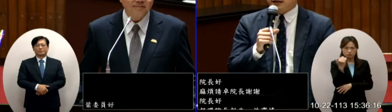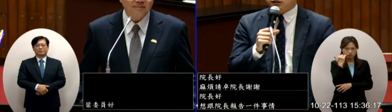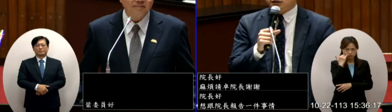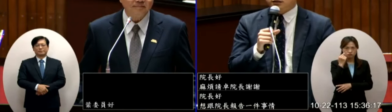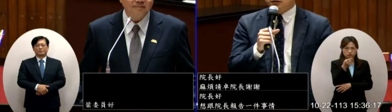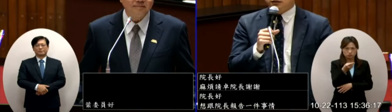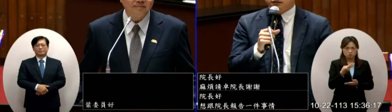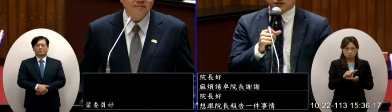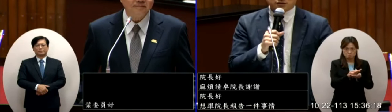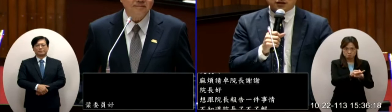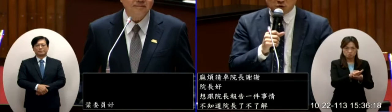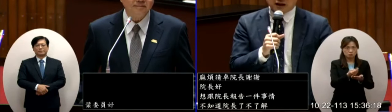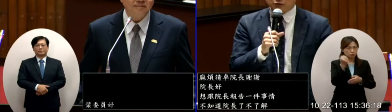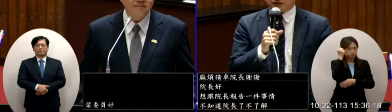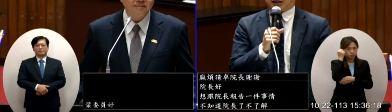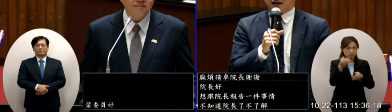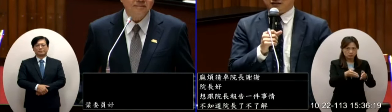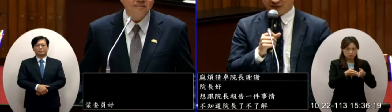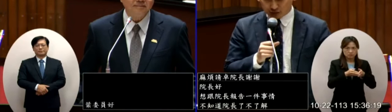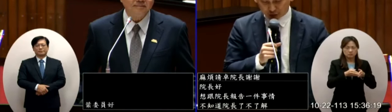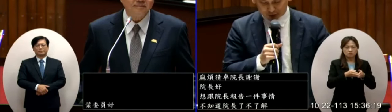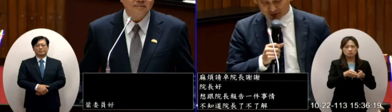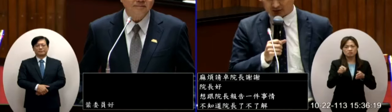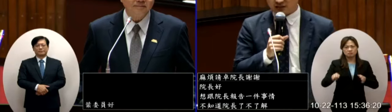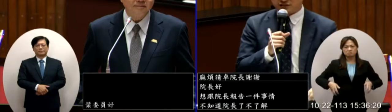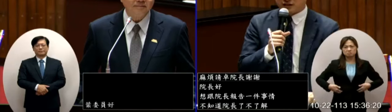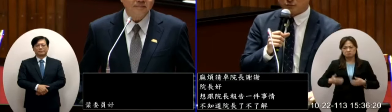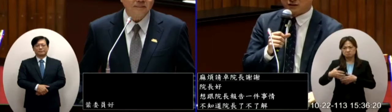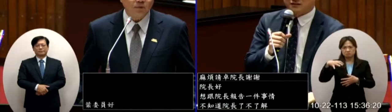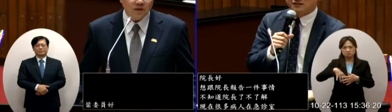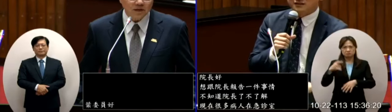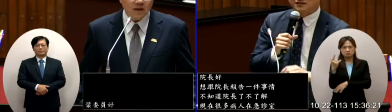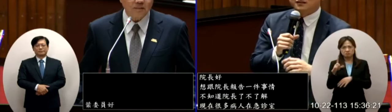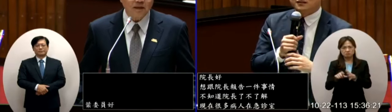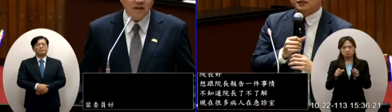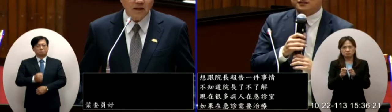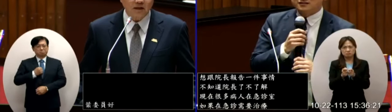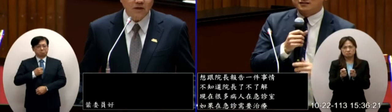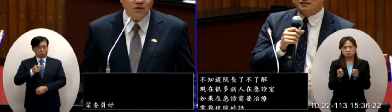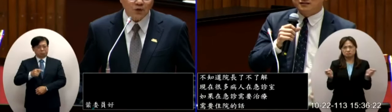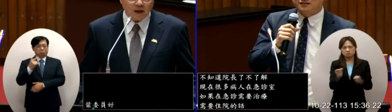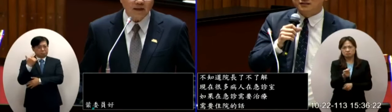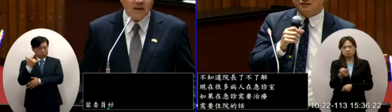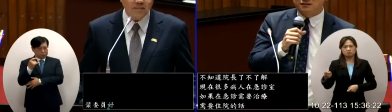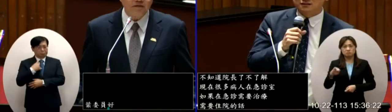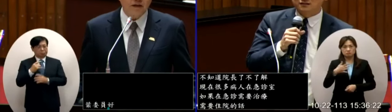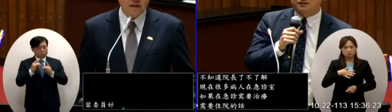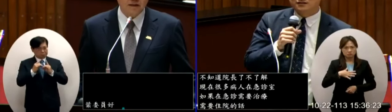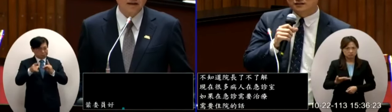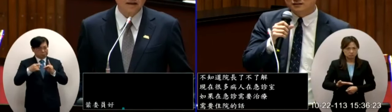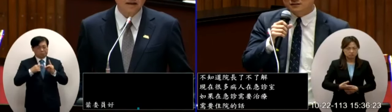在急診室的時間越來越長了 你有注意到這個現象嗎 知道他們在等床等病房的時間